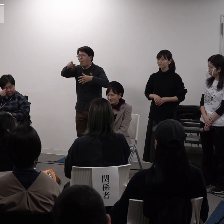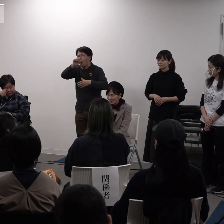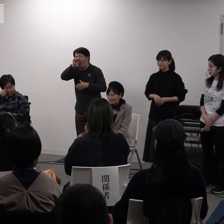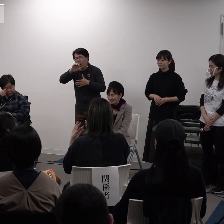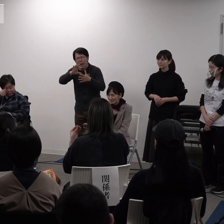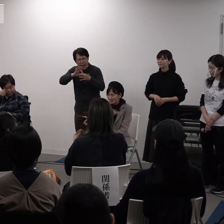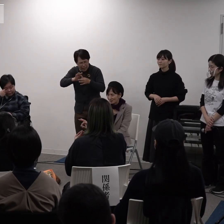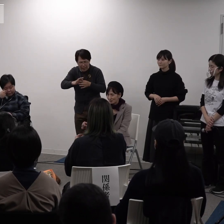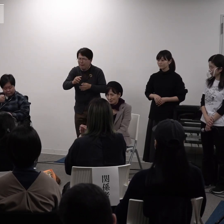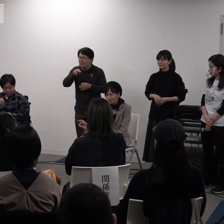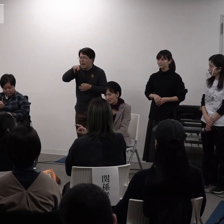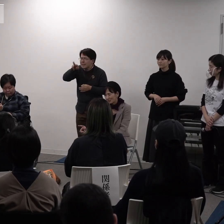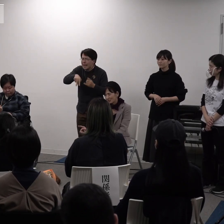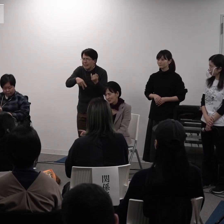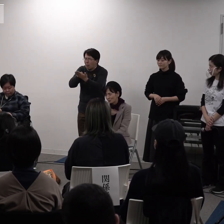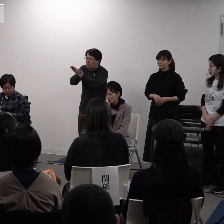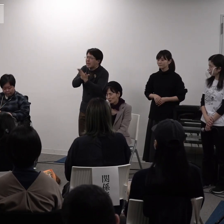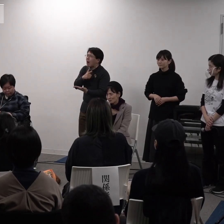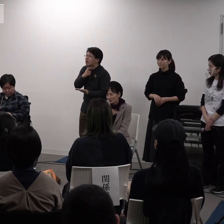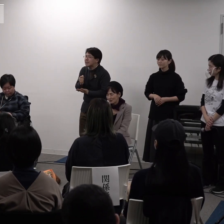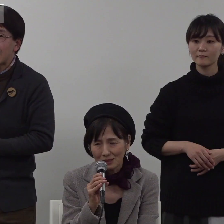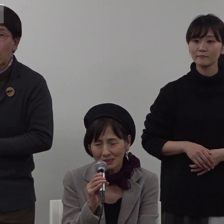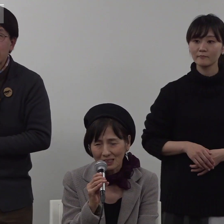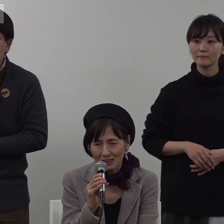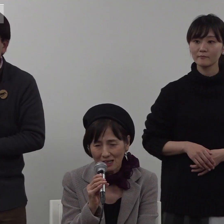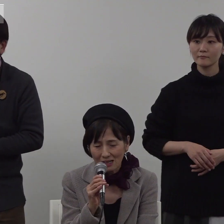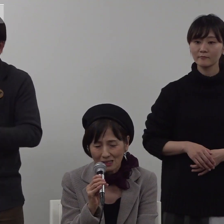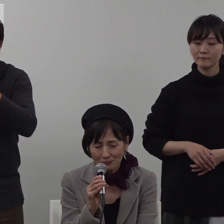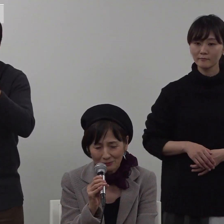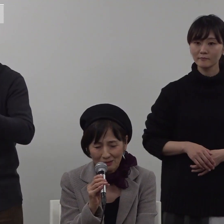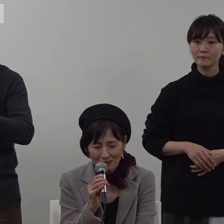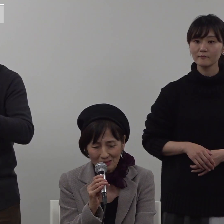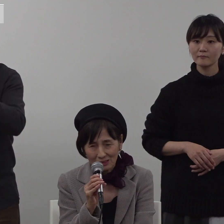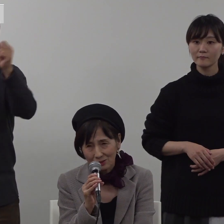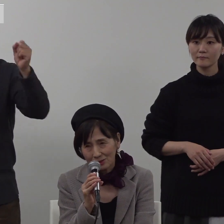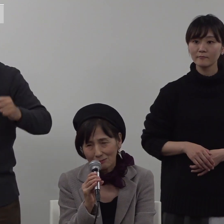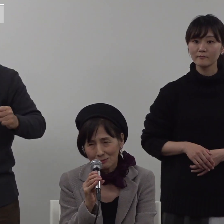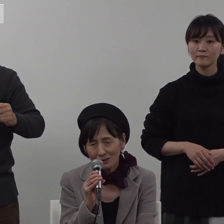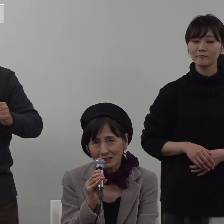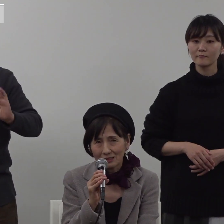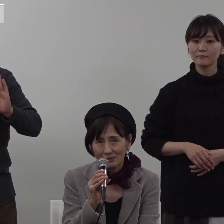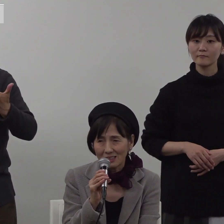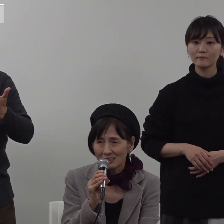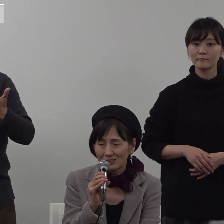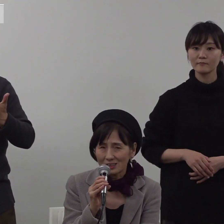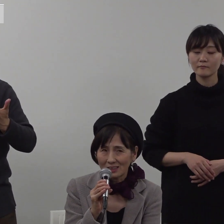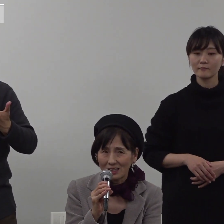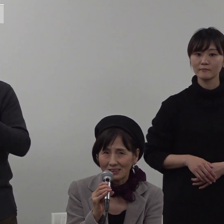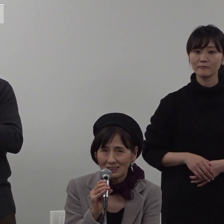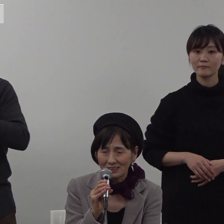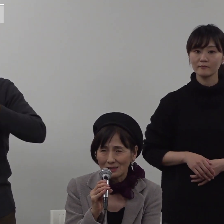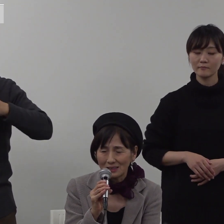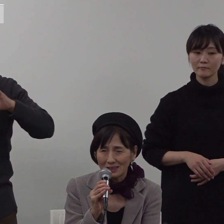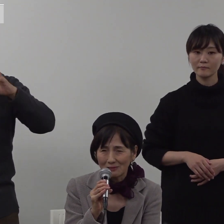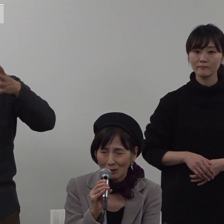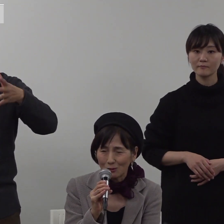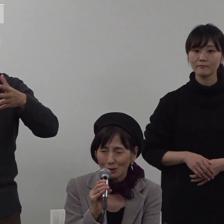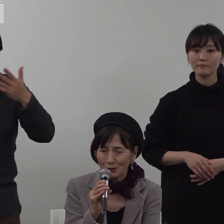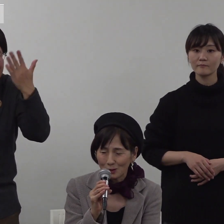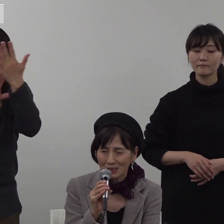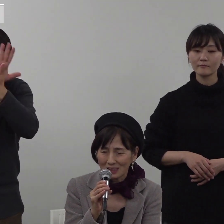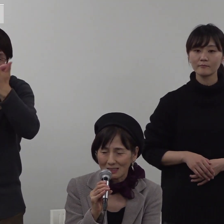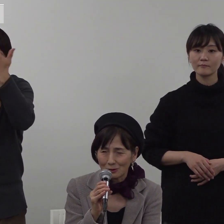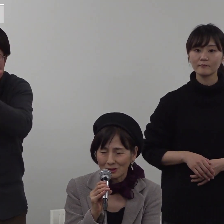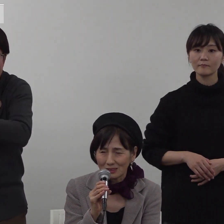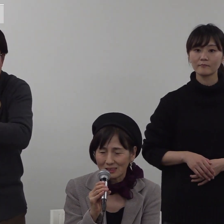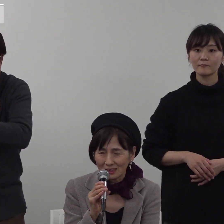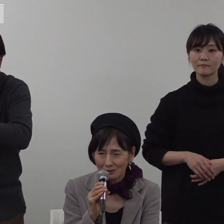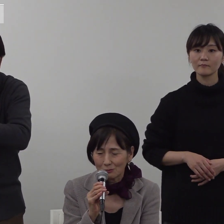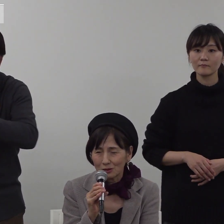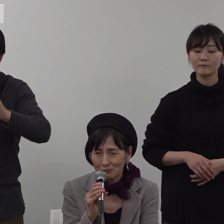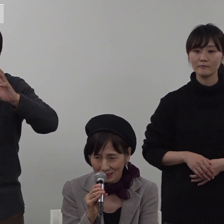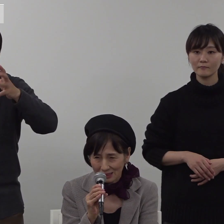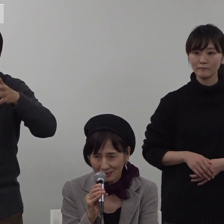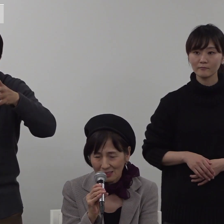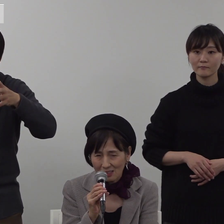私には出来上がったものは見えませんが私の今見えてる原子の世界にもうほとんど近いものができたと思います